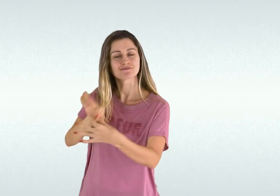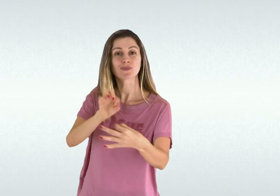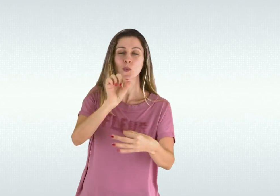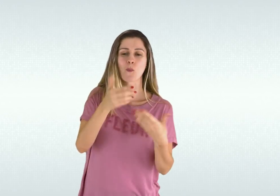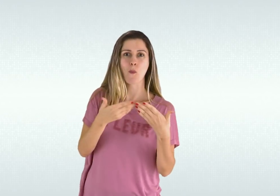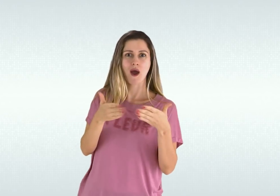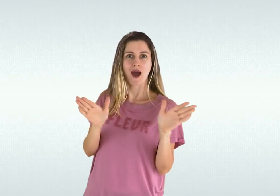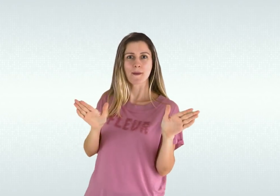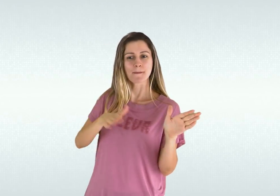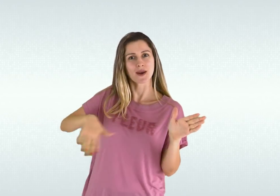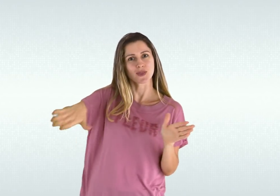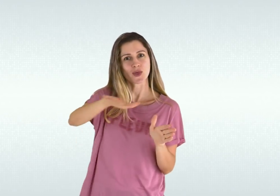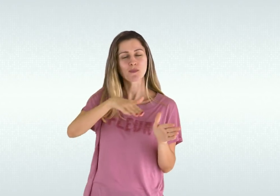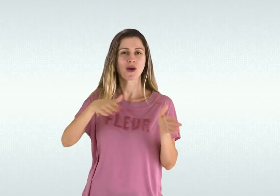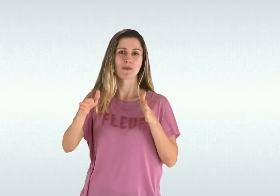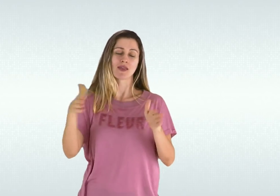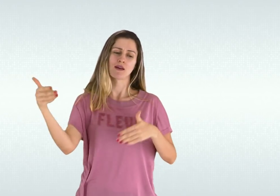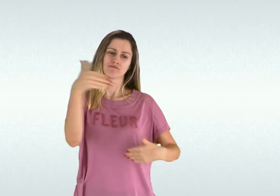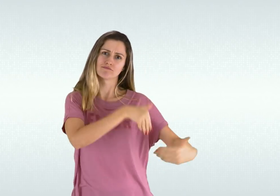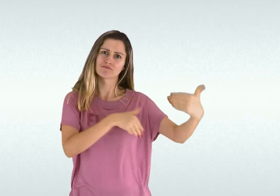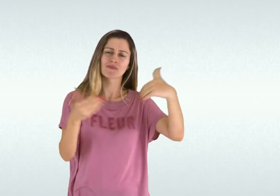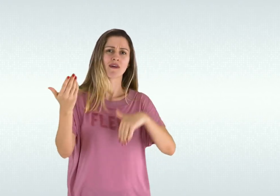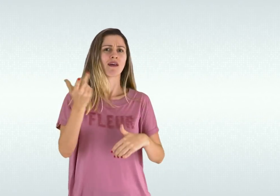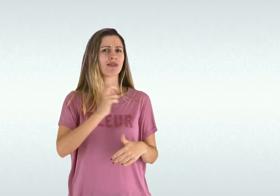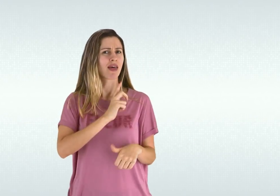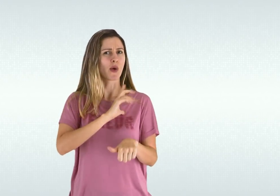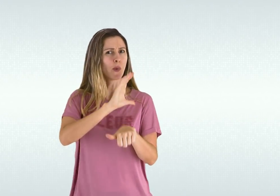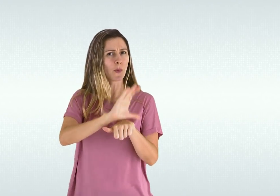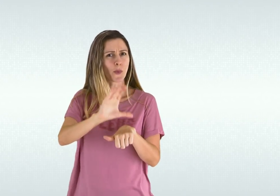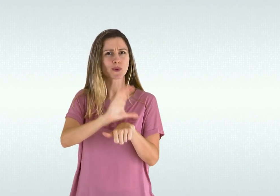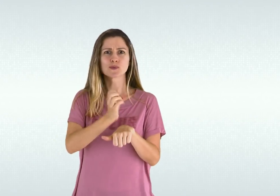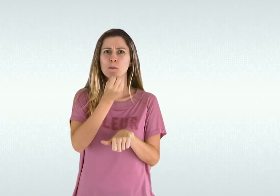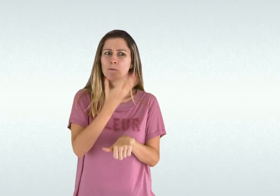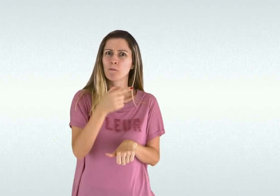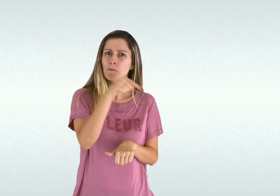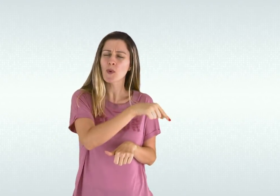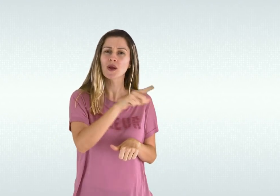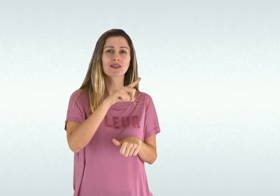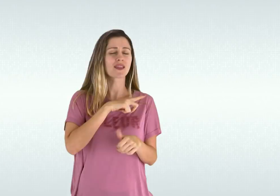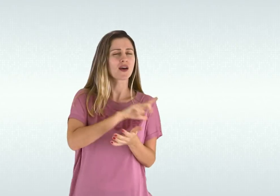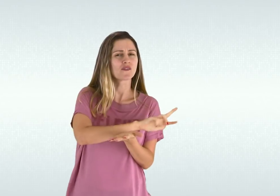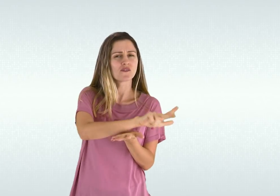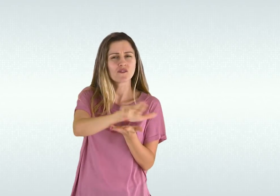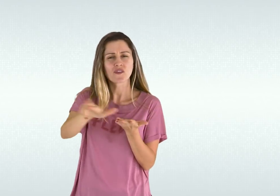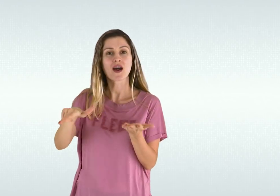São as portas abertas para as oportunidades que o IFES possibilita por meio dos cursos